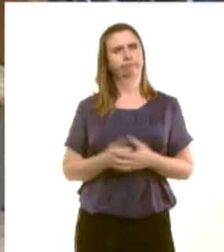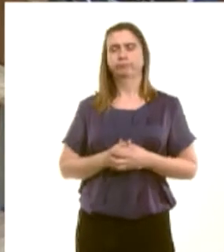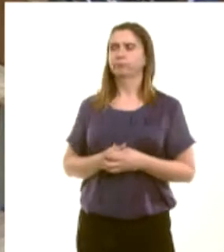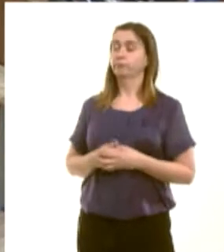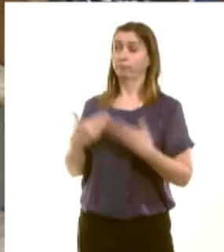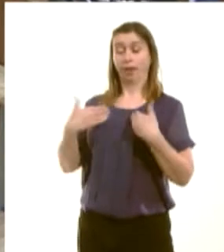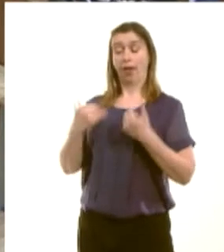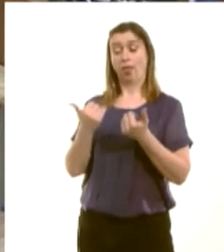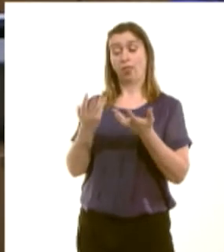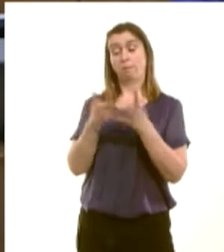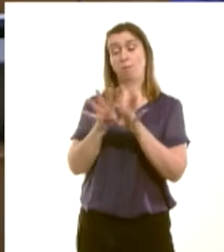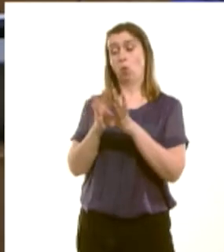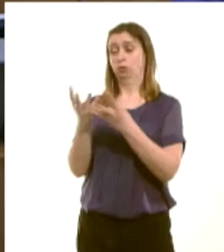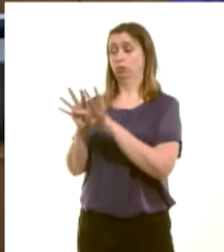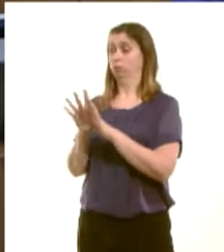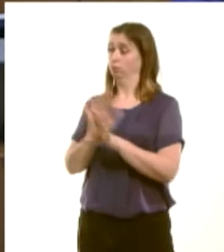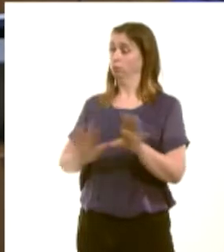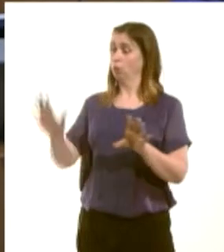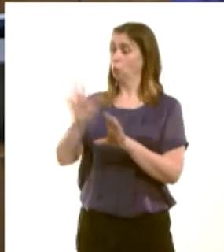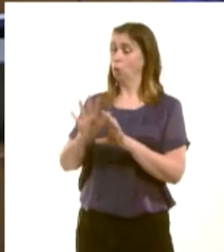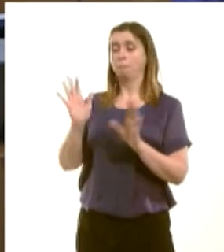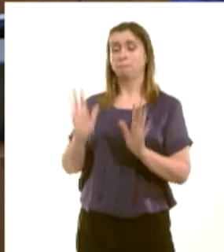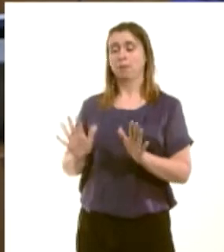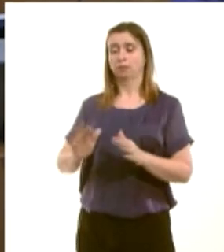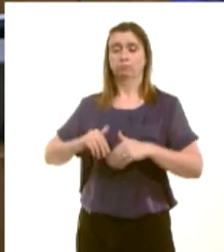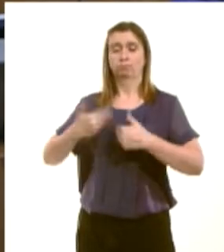mynediad at wasanaethau mamolaeth ar draws y gogledd. Bydd hyn yn sicrhau bod cymorth